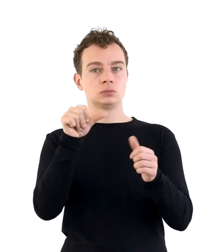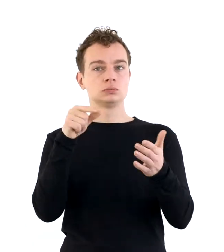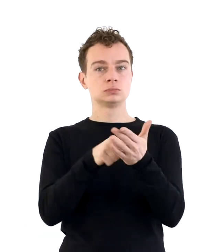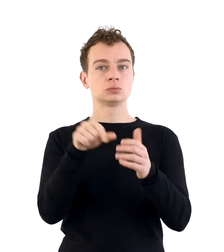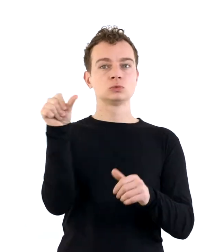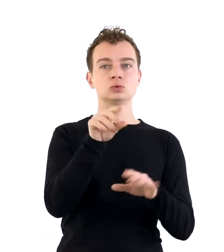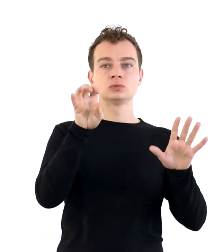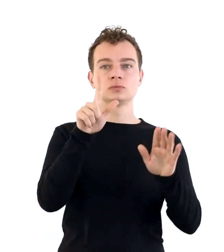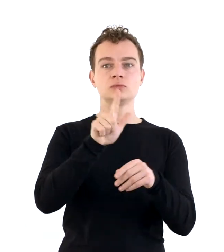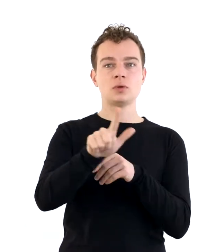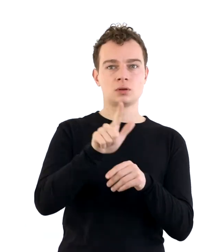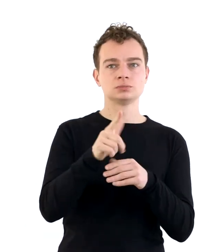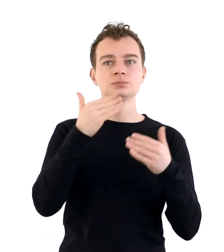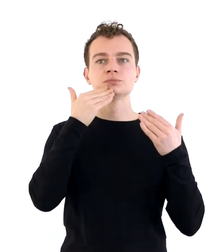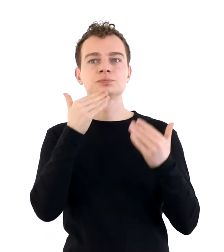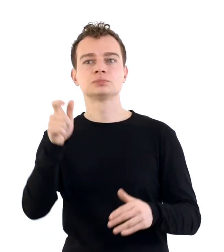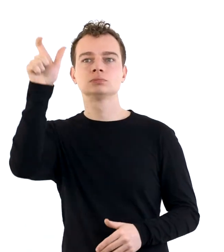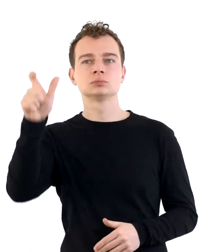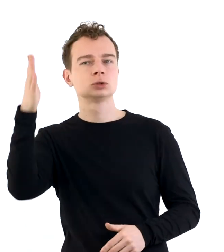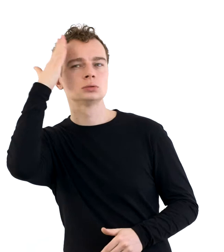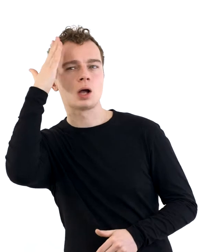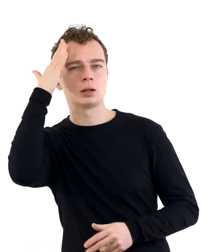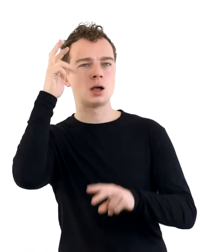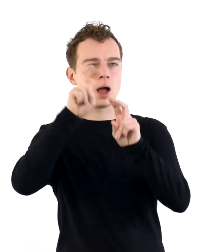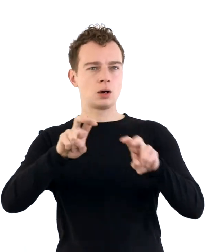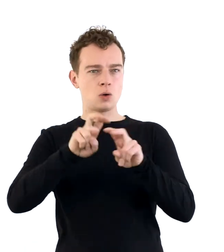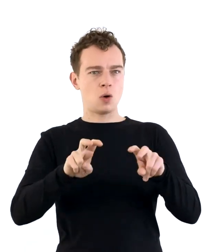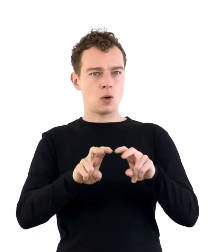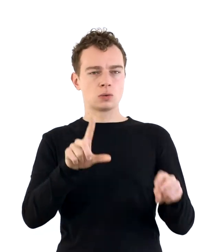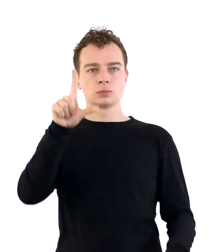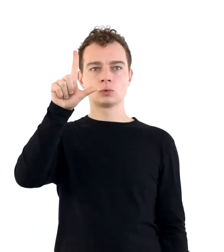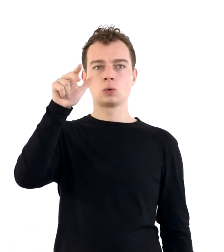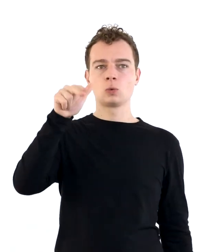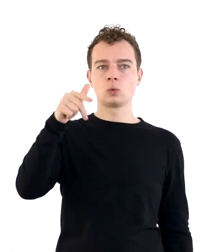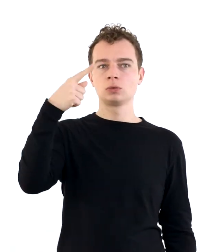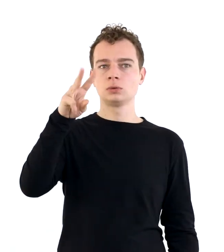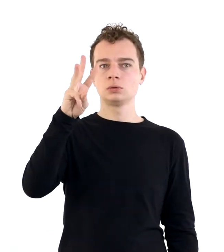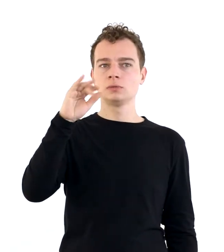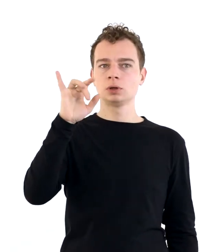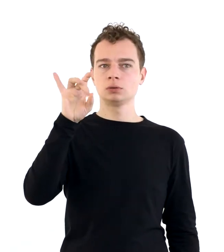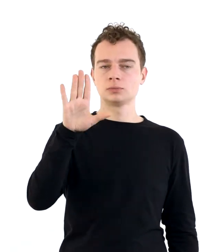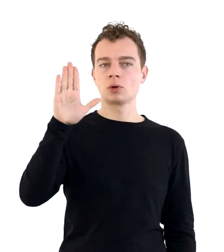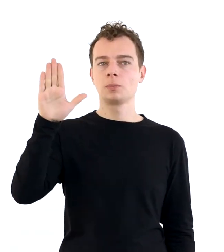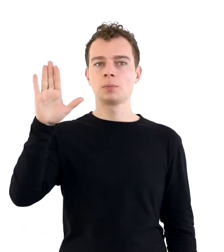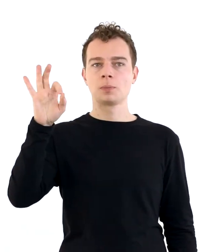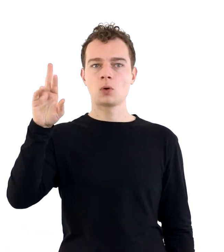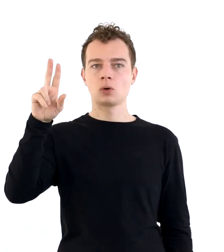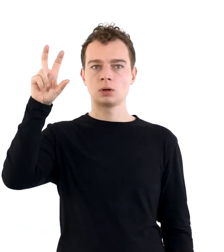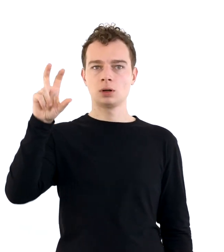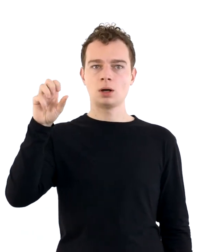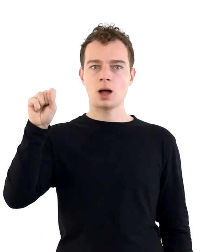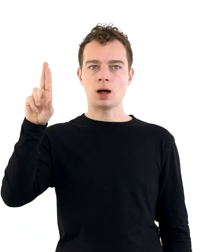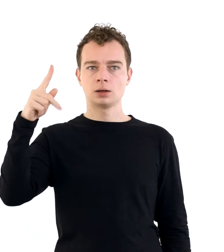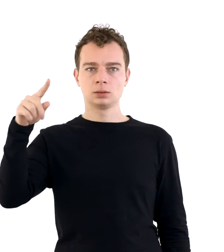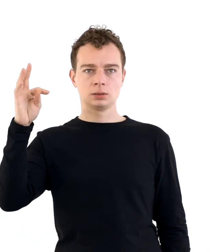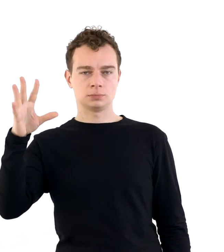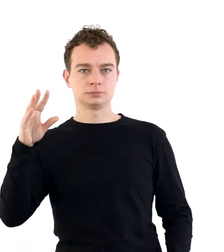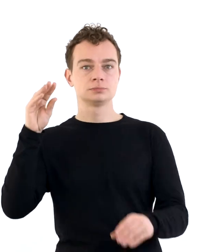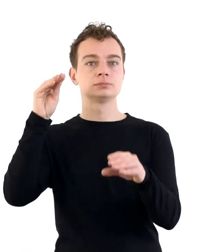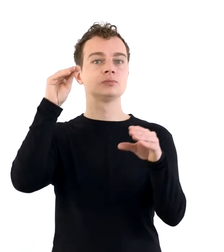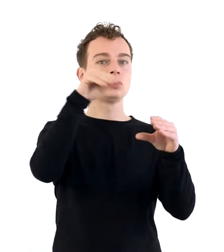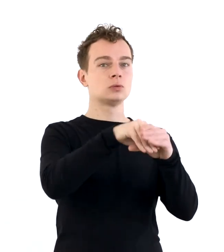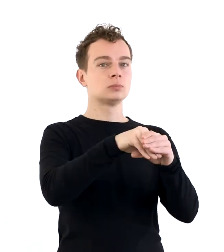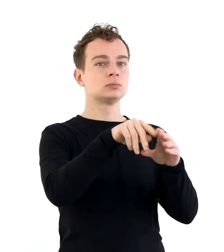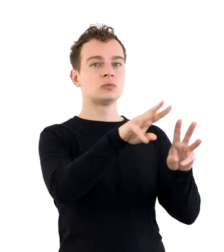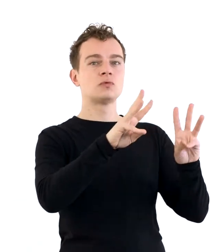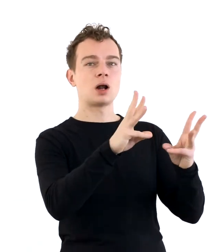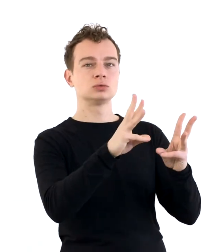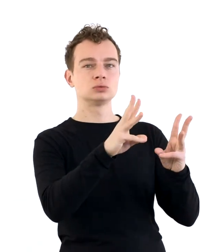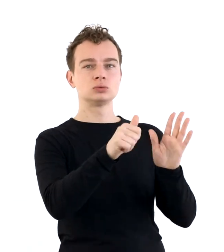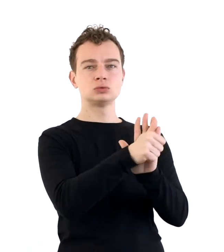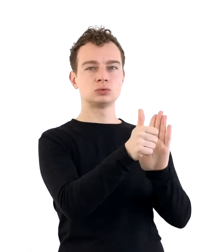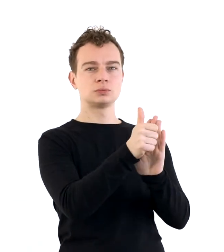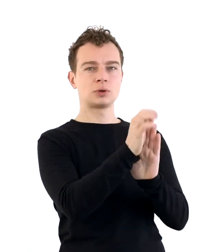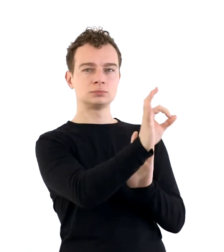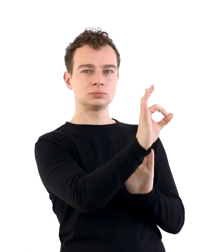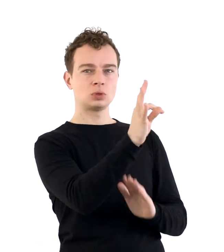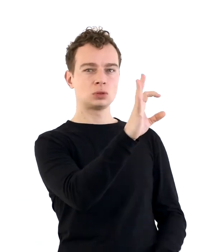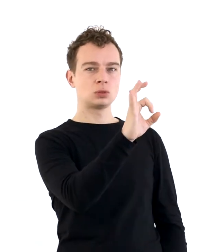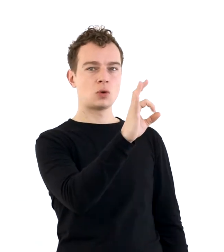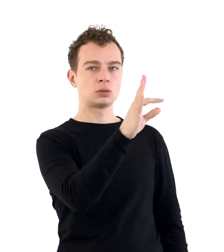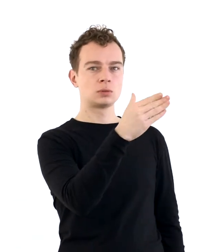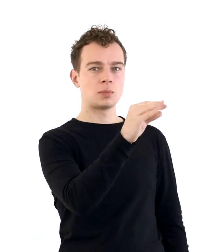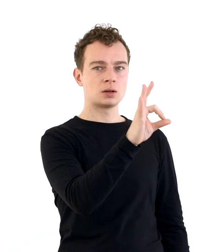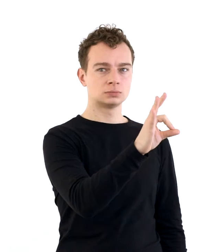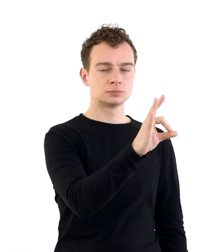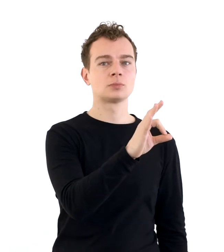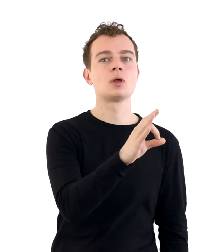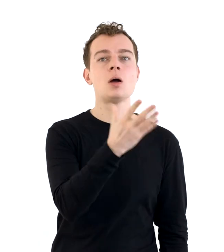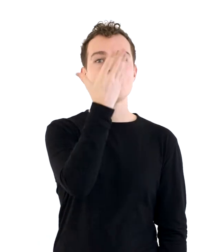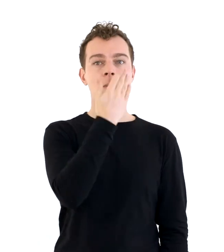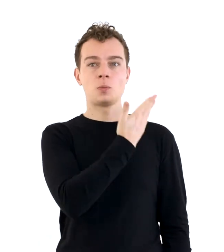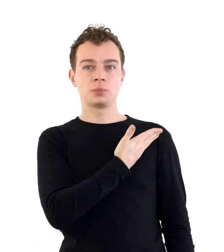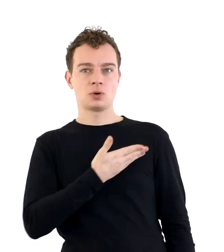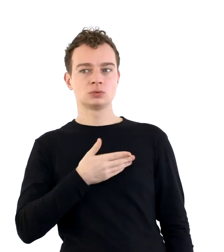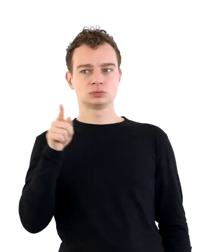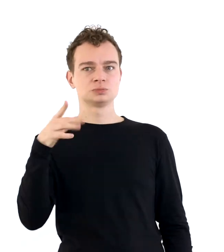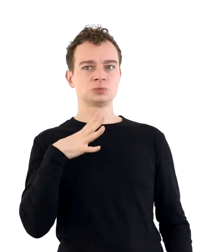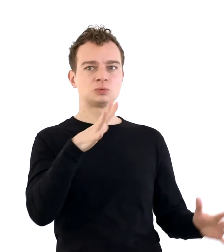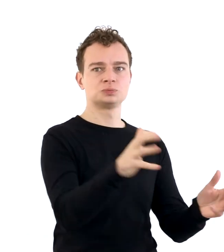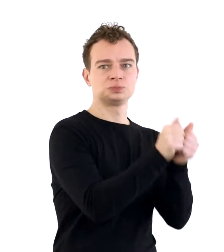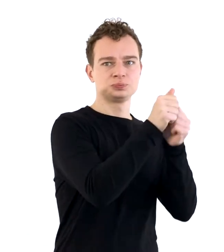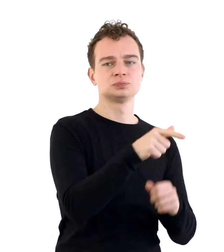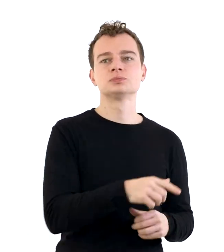Popiersie zostało odkryte w warsztacie rzeźbiarskim Totmesa przez znanego archeologa Ludwiga Borchardta w 1912 r.